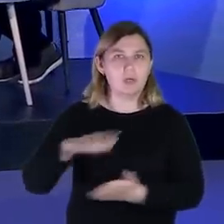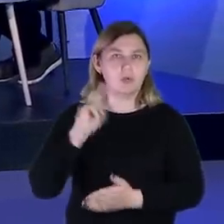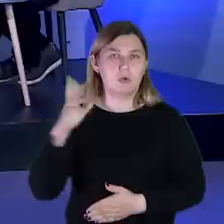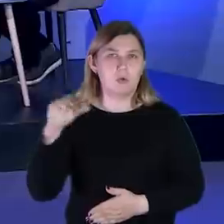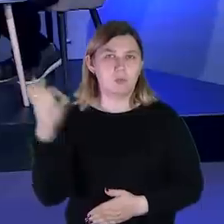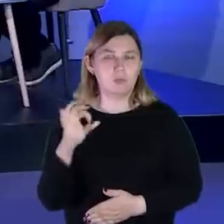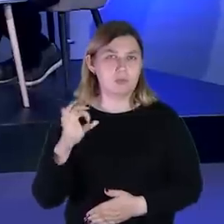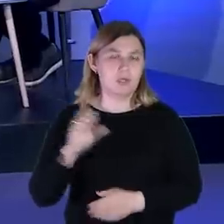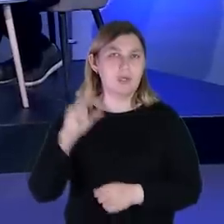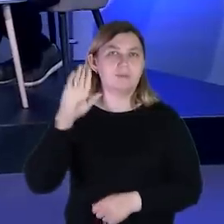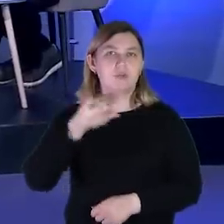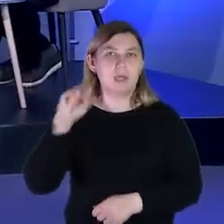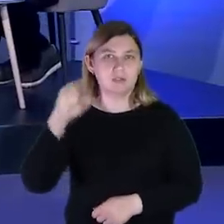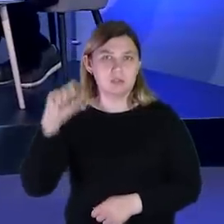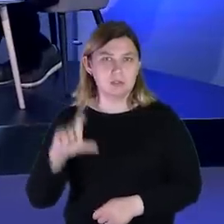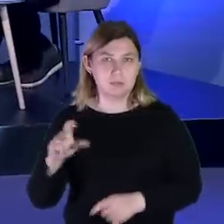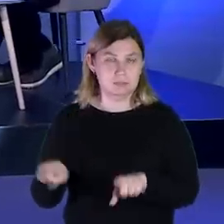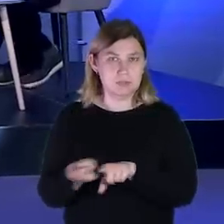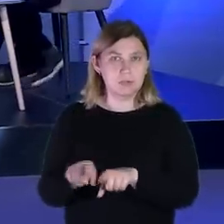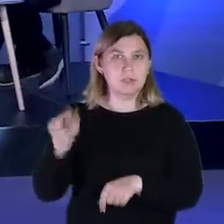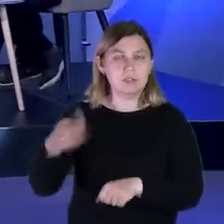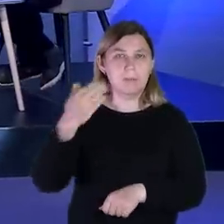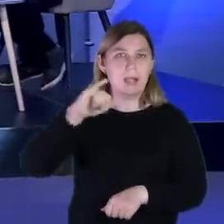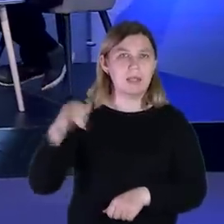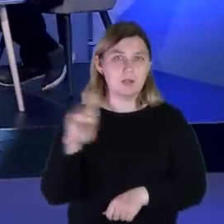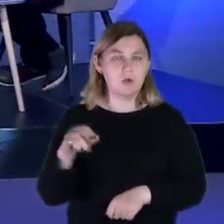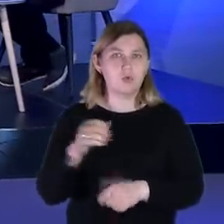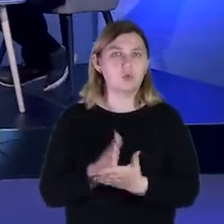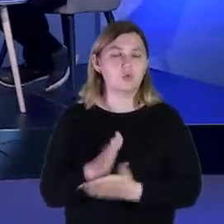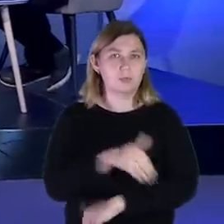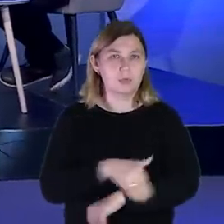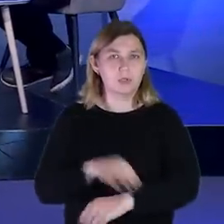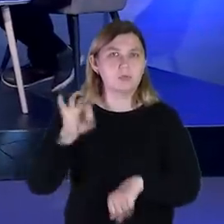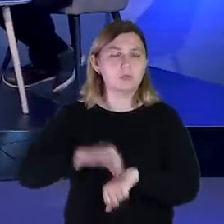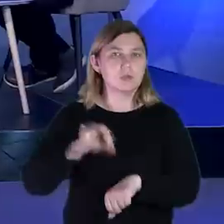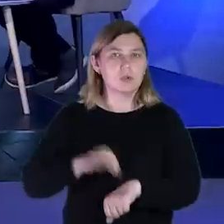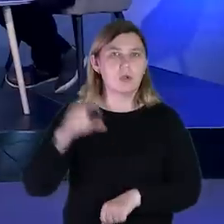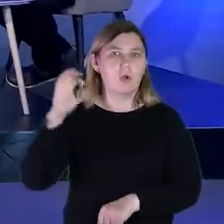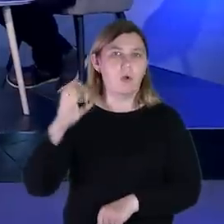Jest ze mną też pan major Służby Granicznej, pandr Artur Ochał,